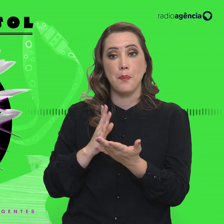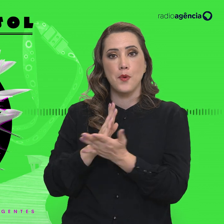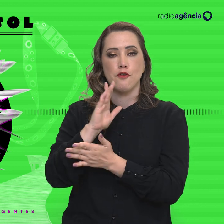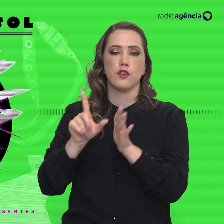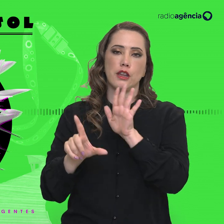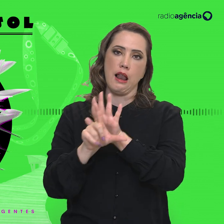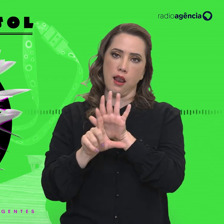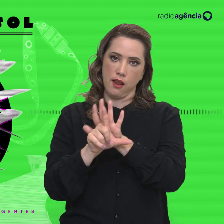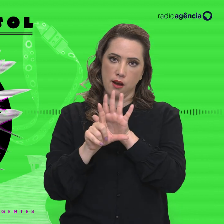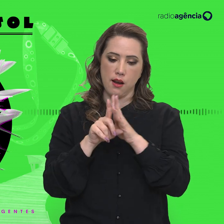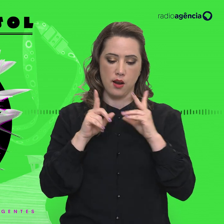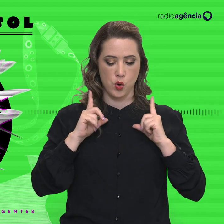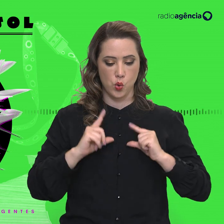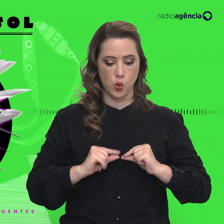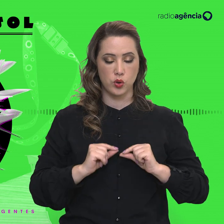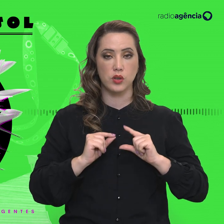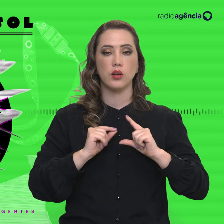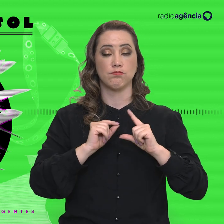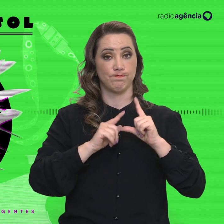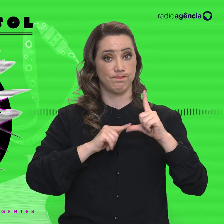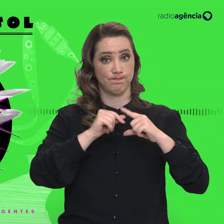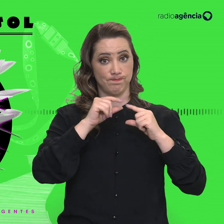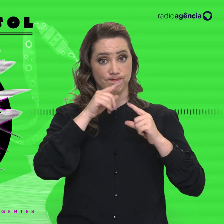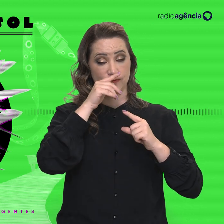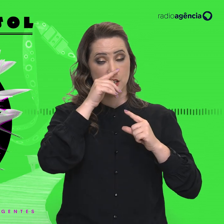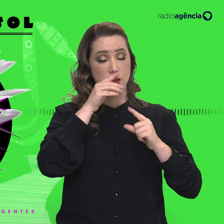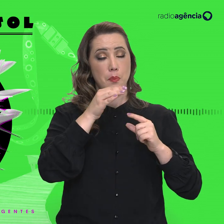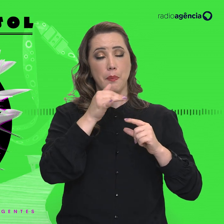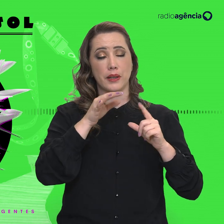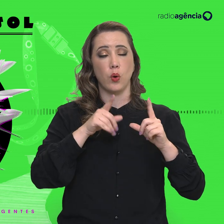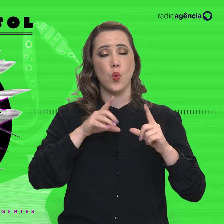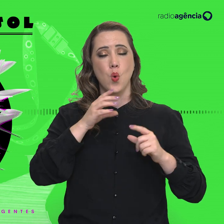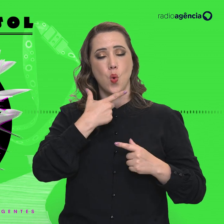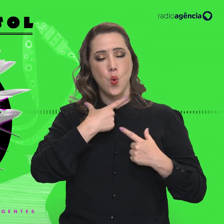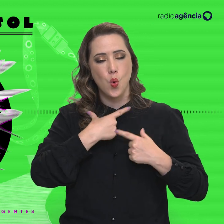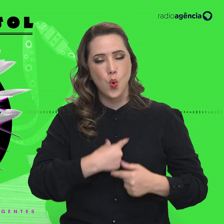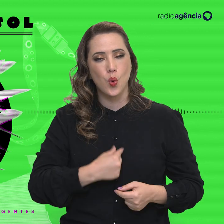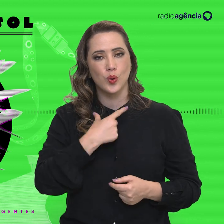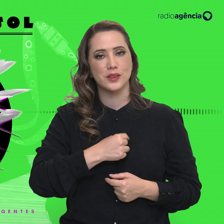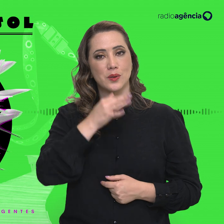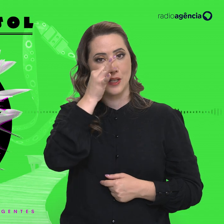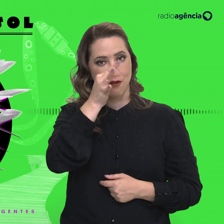o cordão de girassol símbolo nacional de identificação das doenças ocultas ou não aparentes.